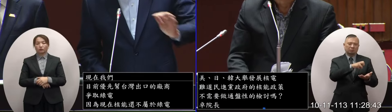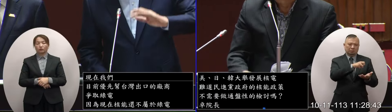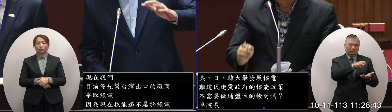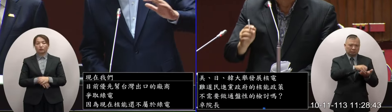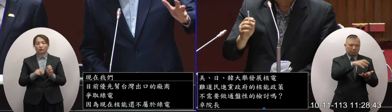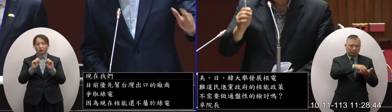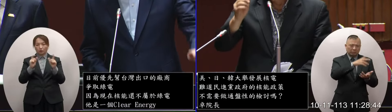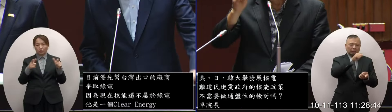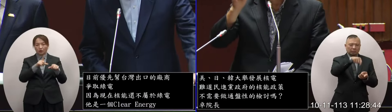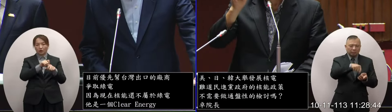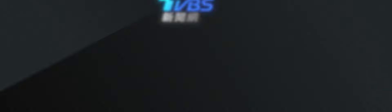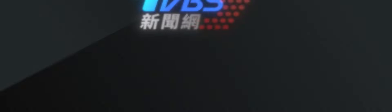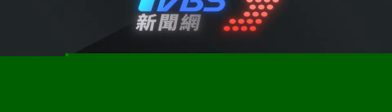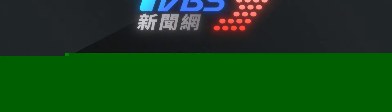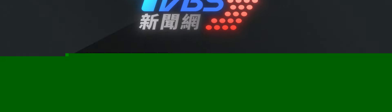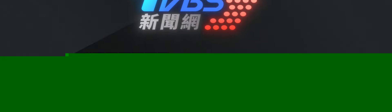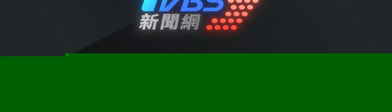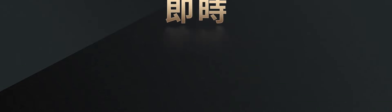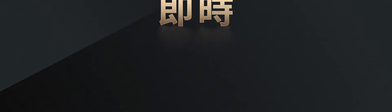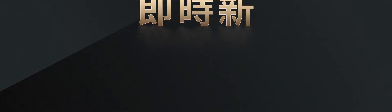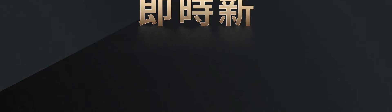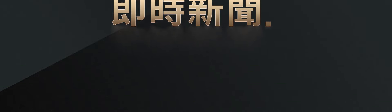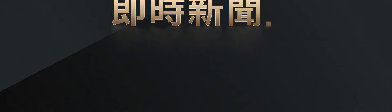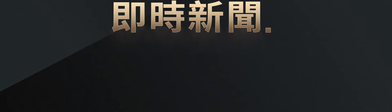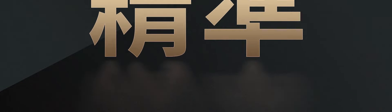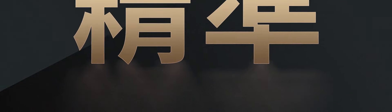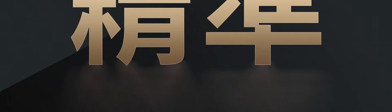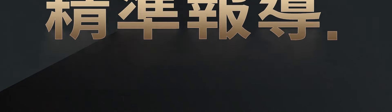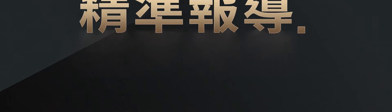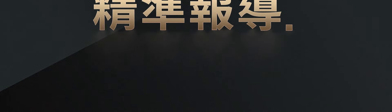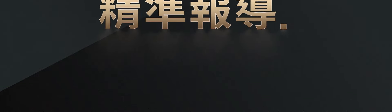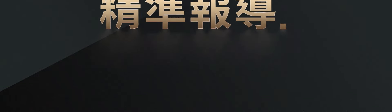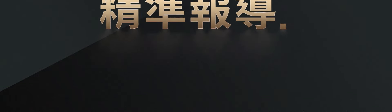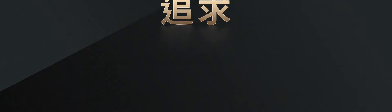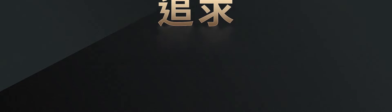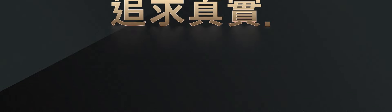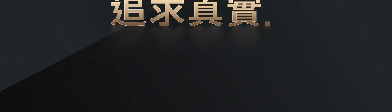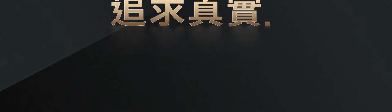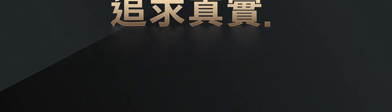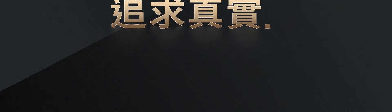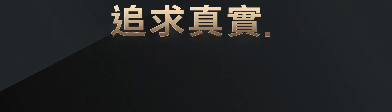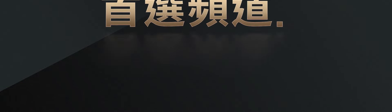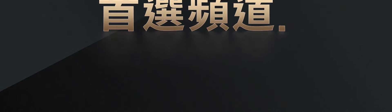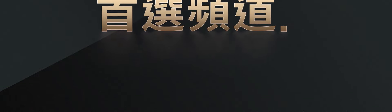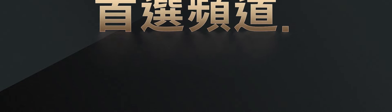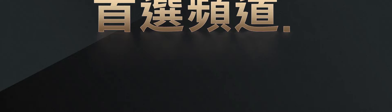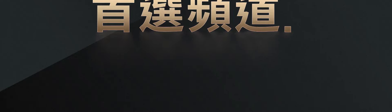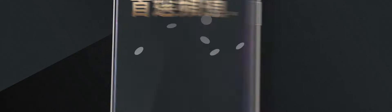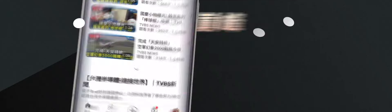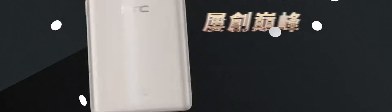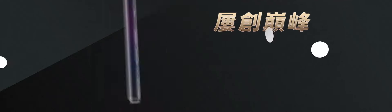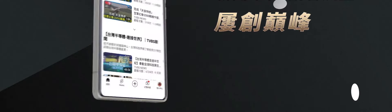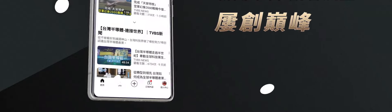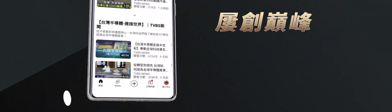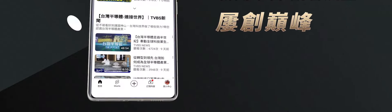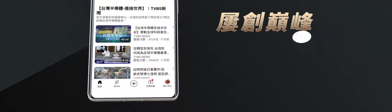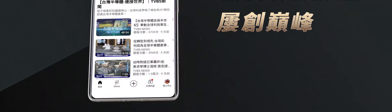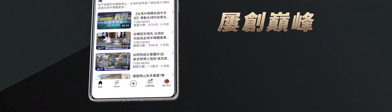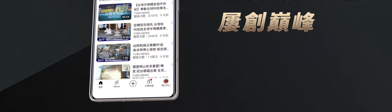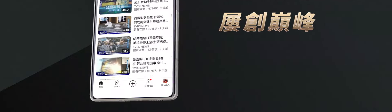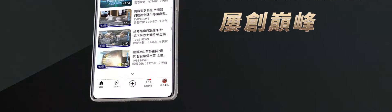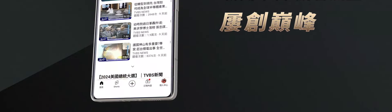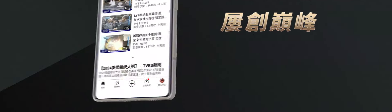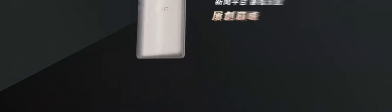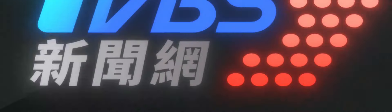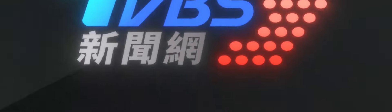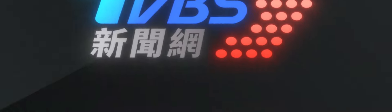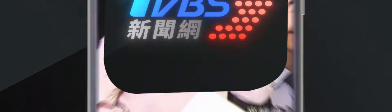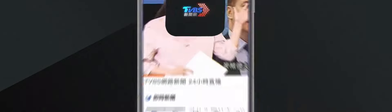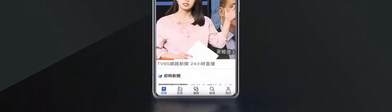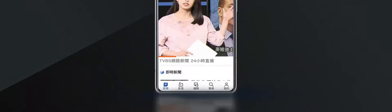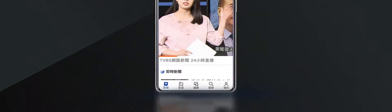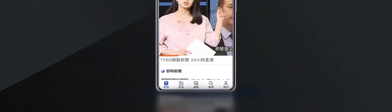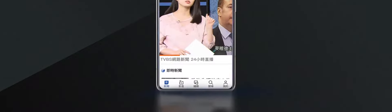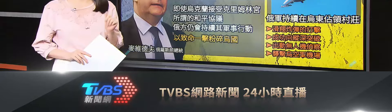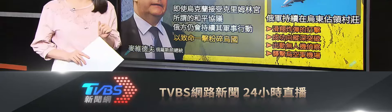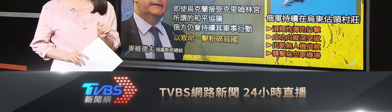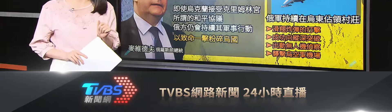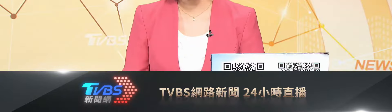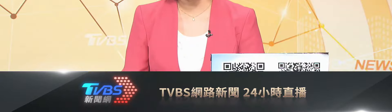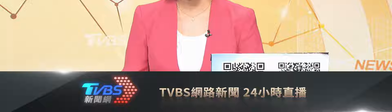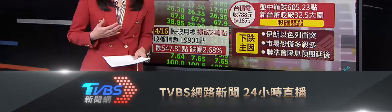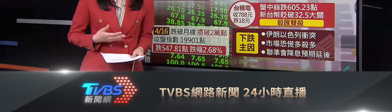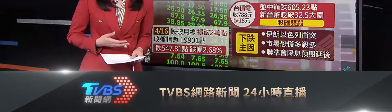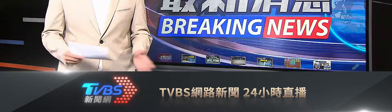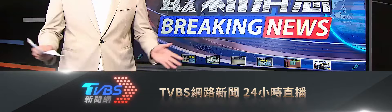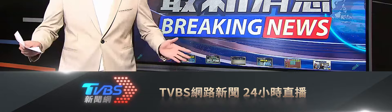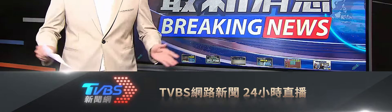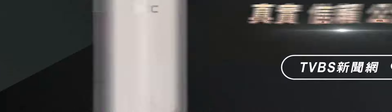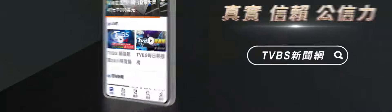不同時間的重點